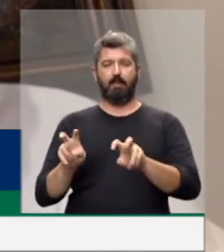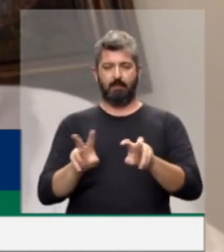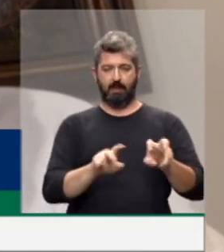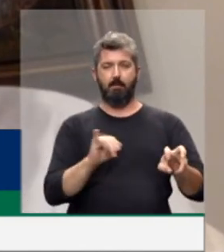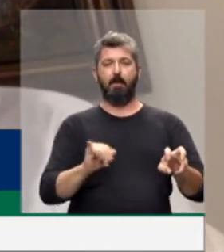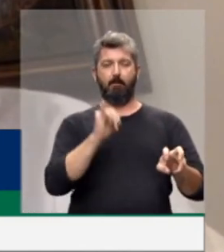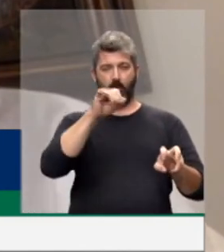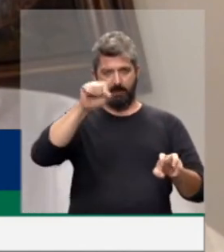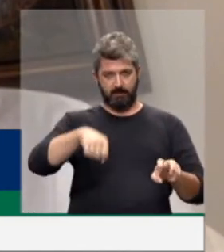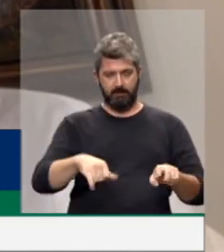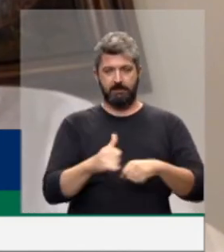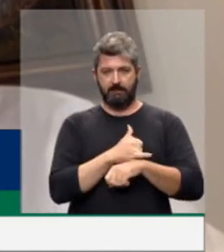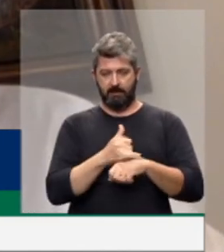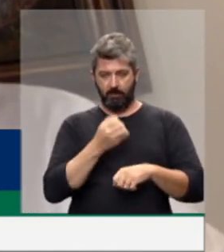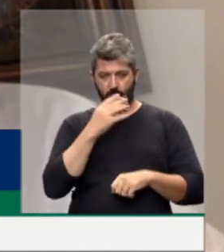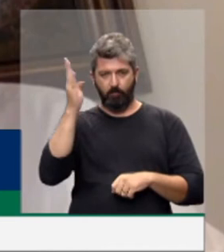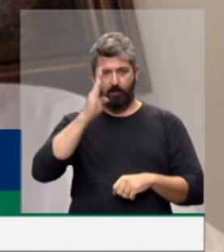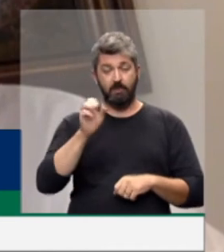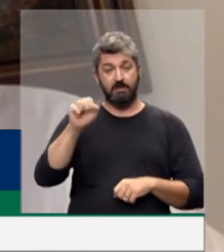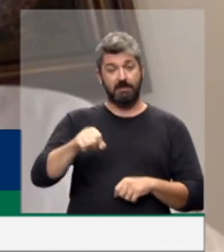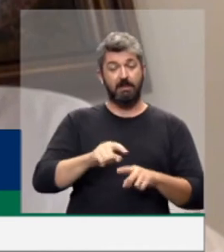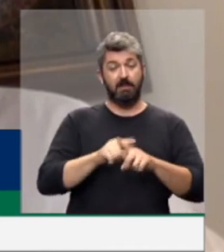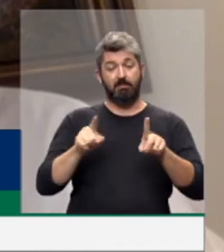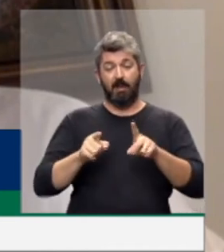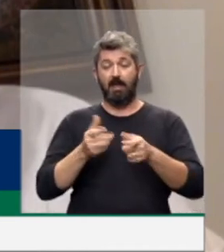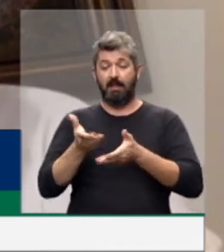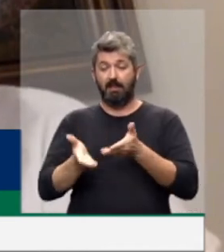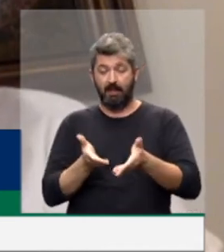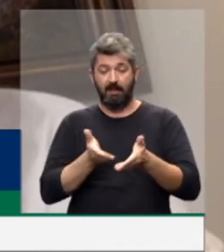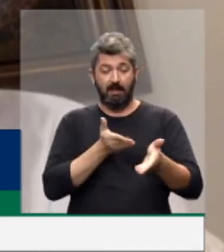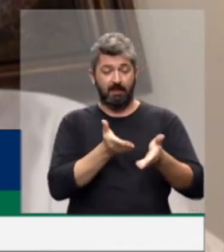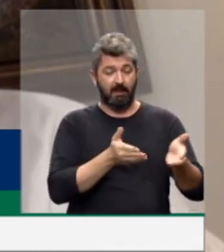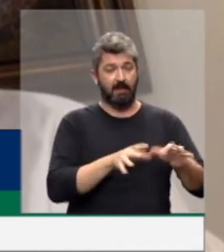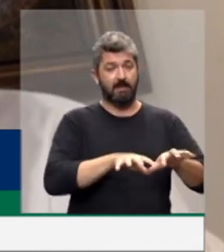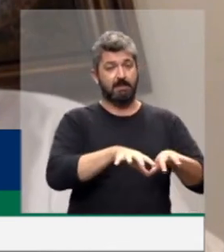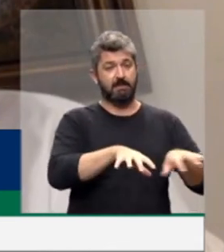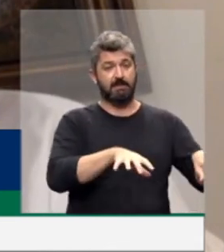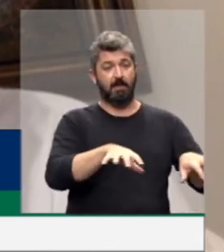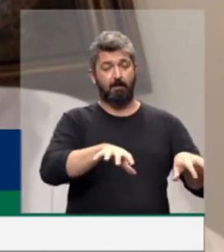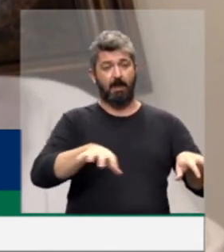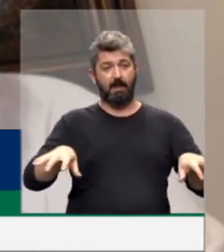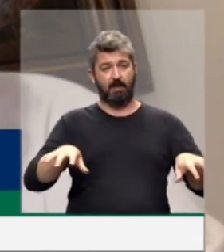ENTRE SI. TODOS IMPORTANTES SIM PARA O PAÍS, ESTRATÉGICOS PARA O PAÍS,